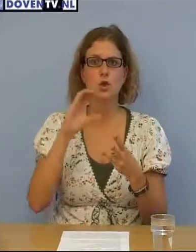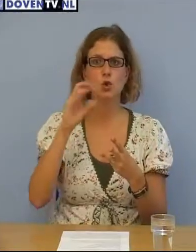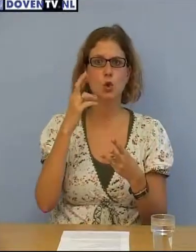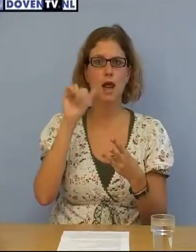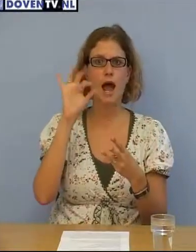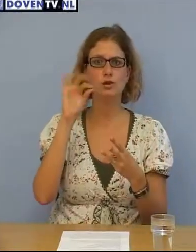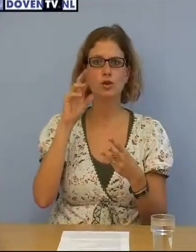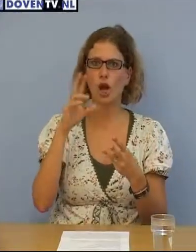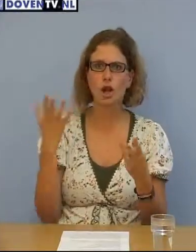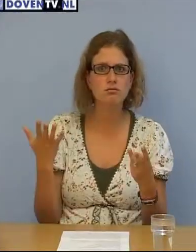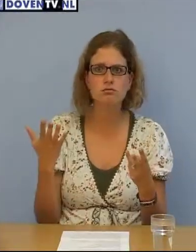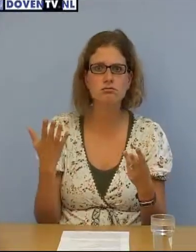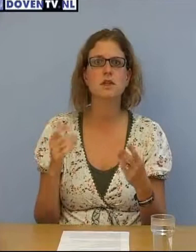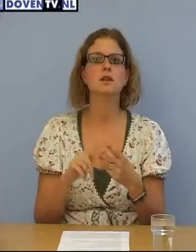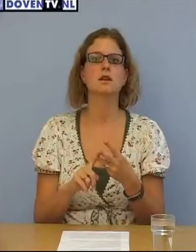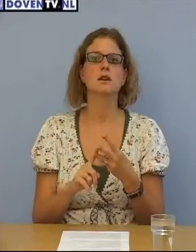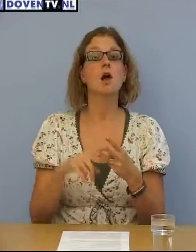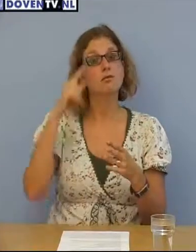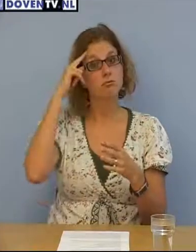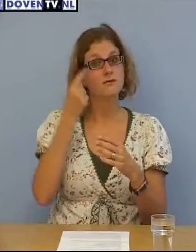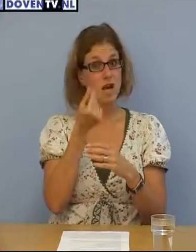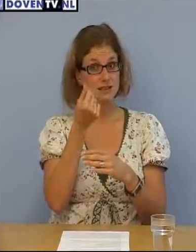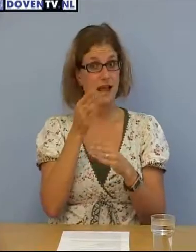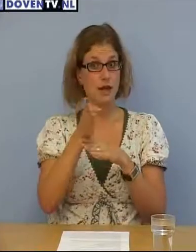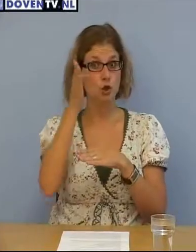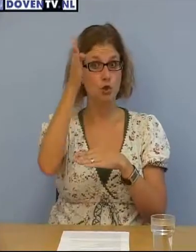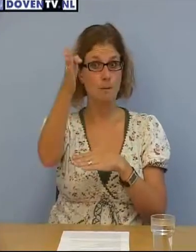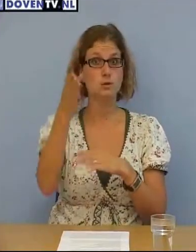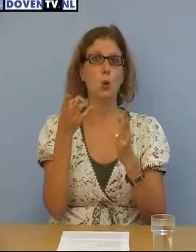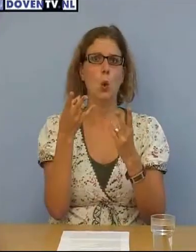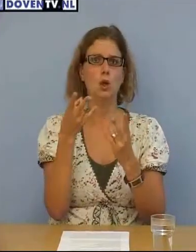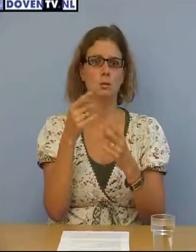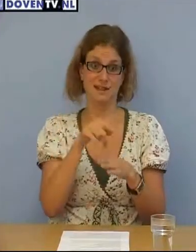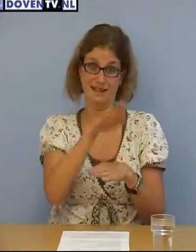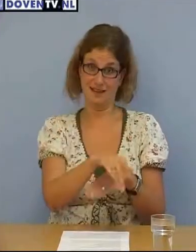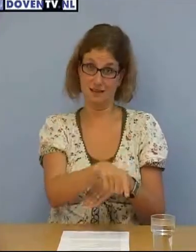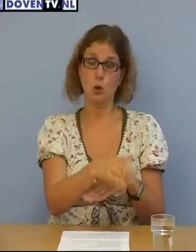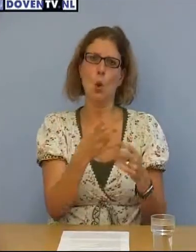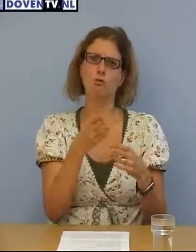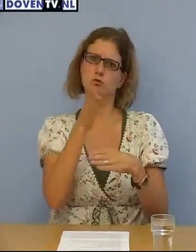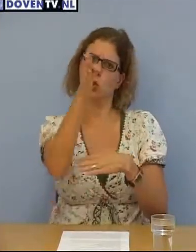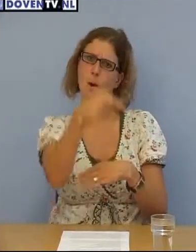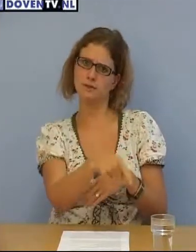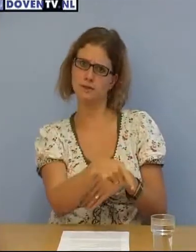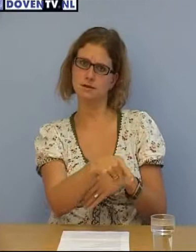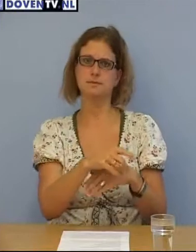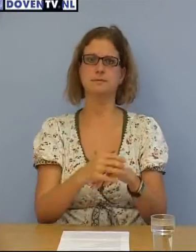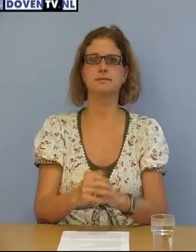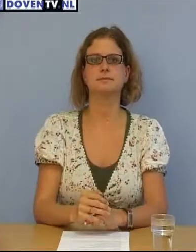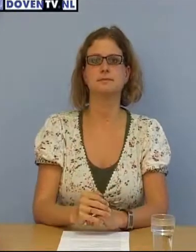de financiële toekomst van uw kind met beperking veiligstelt.